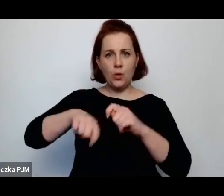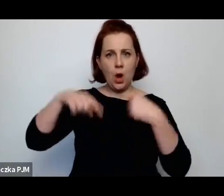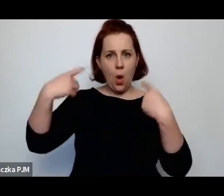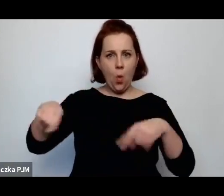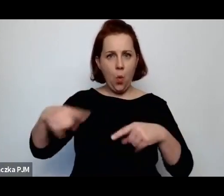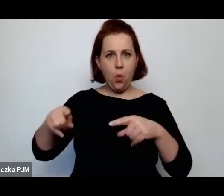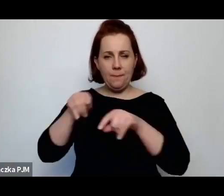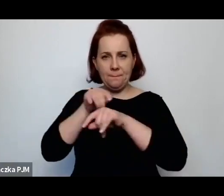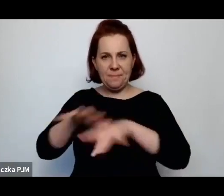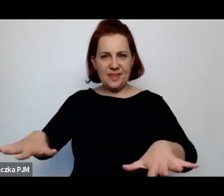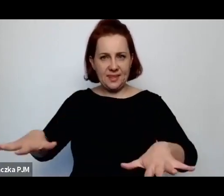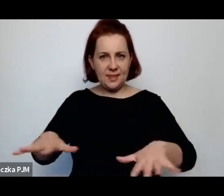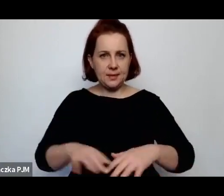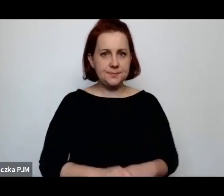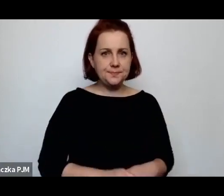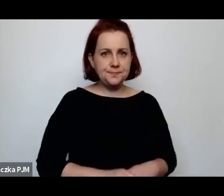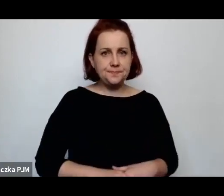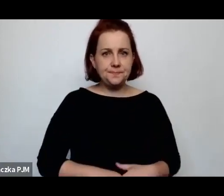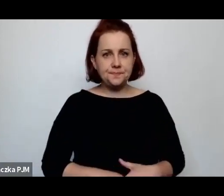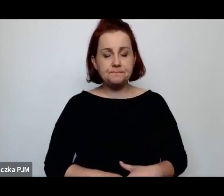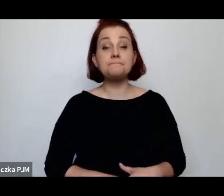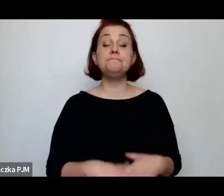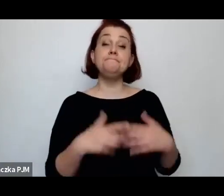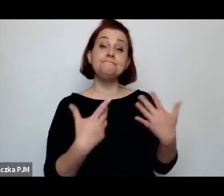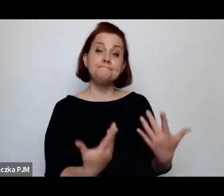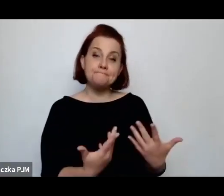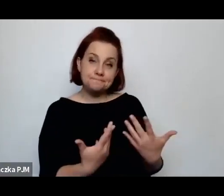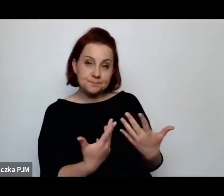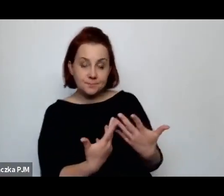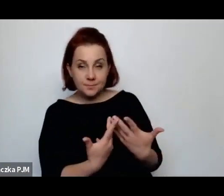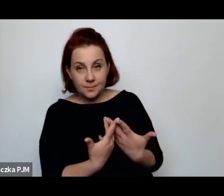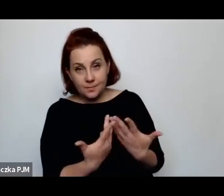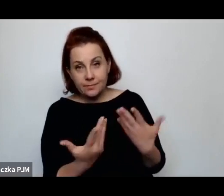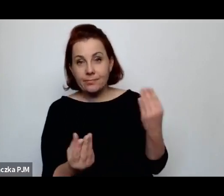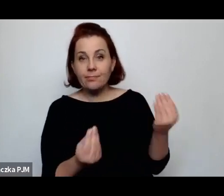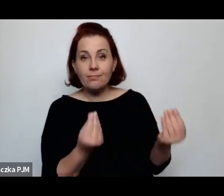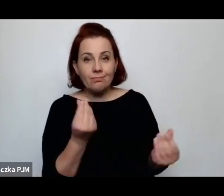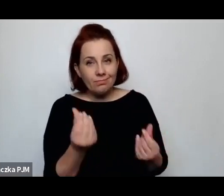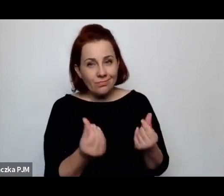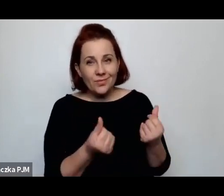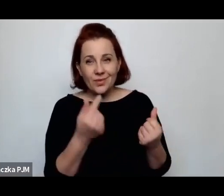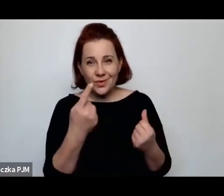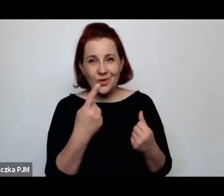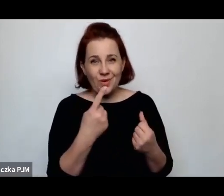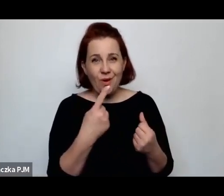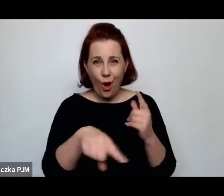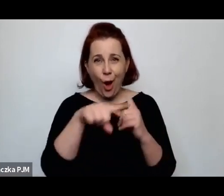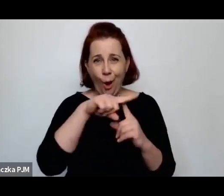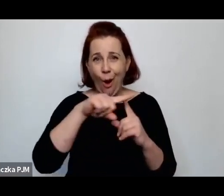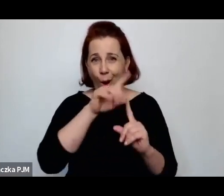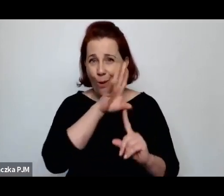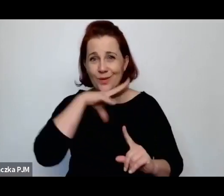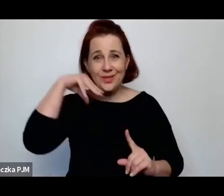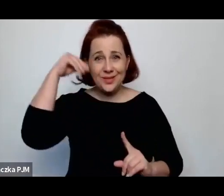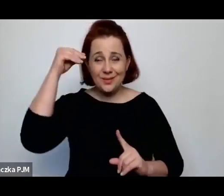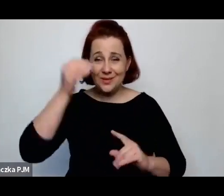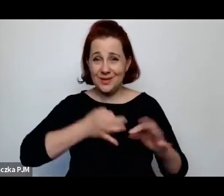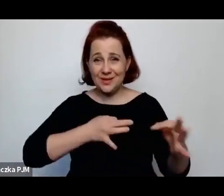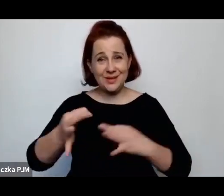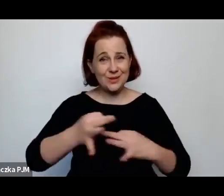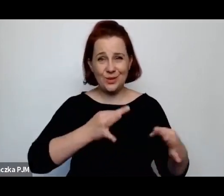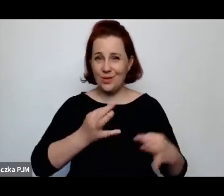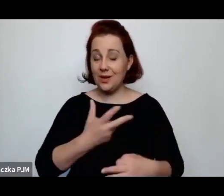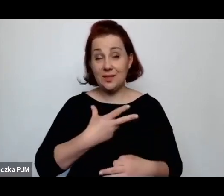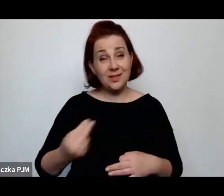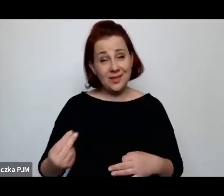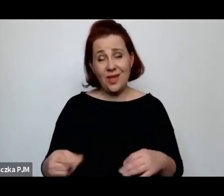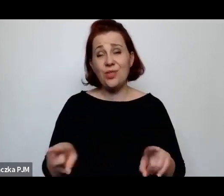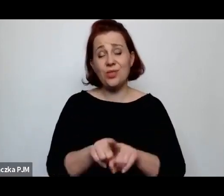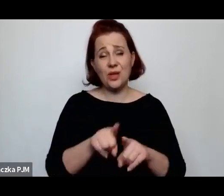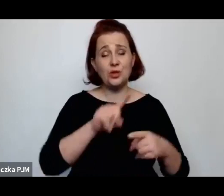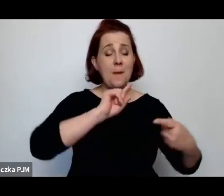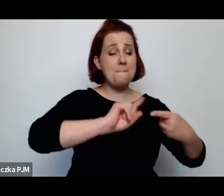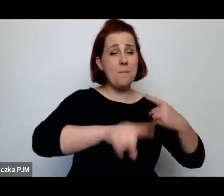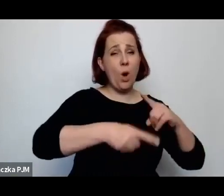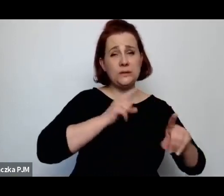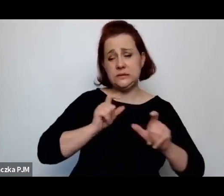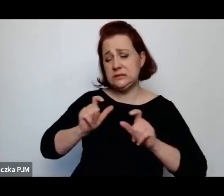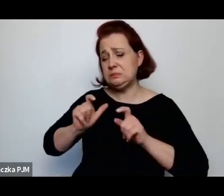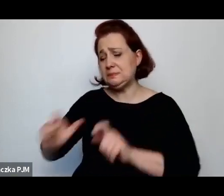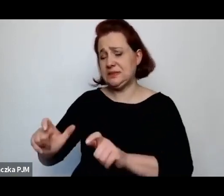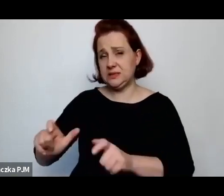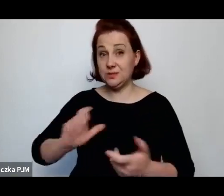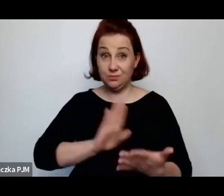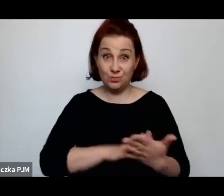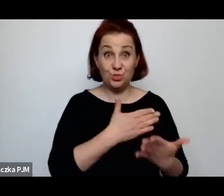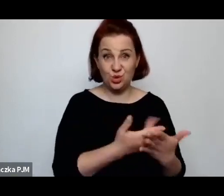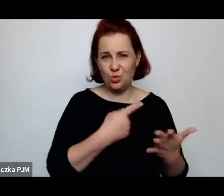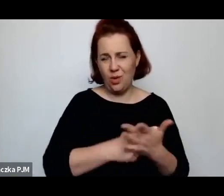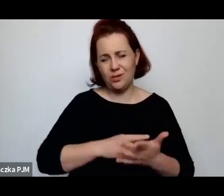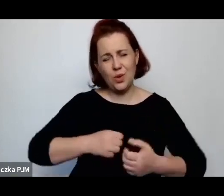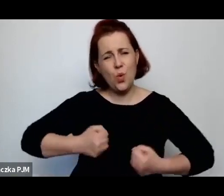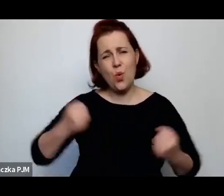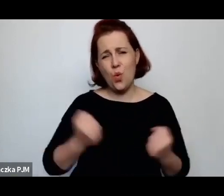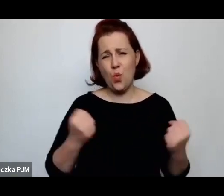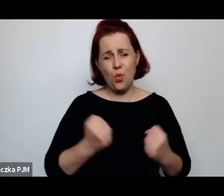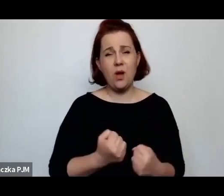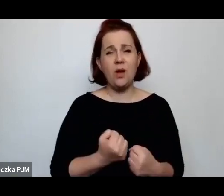To też nie jest zbyt optymistyczna historia i ona jest takim przykładem opresji politycznej, którą wywiera II RP